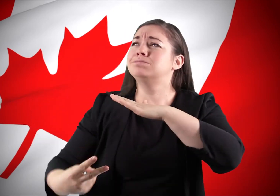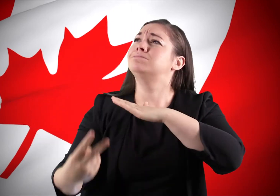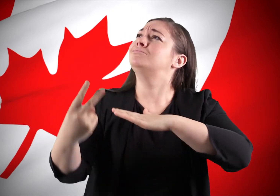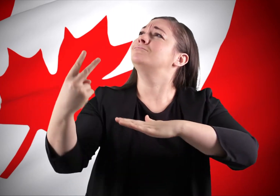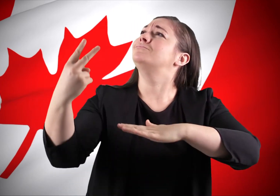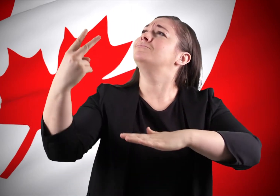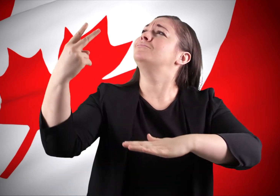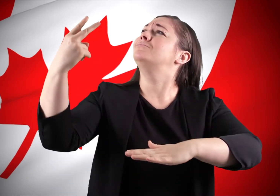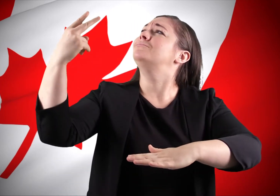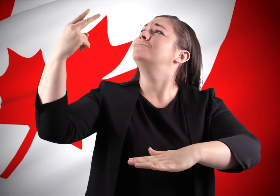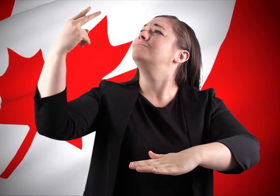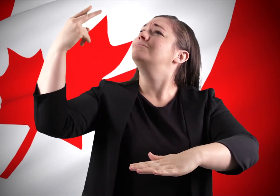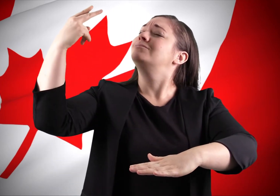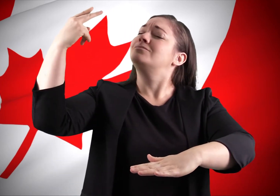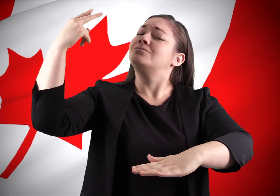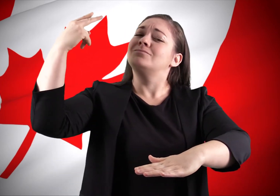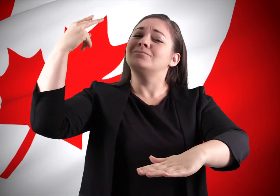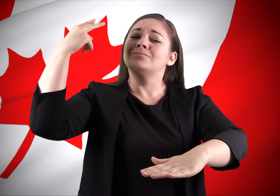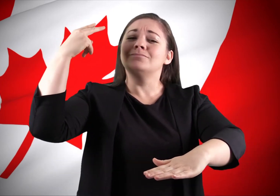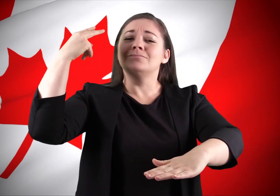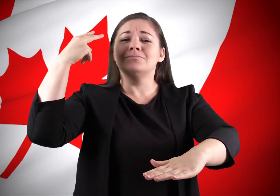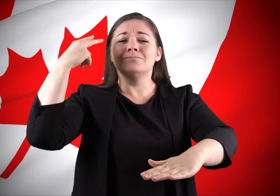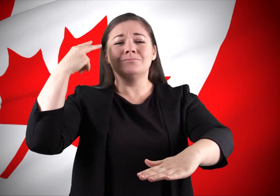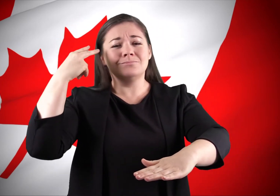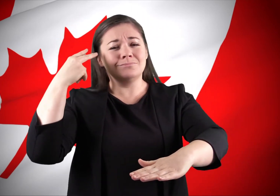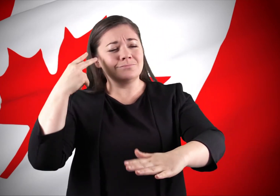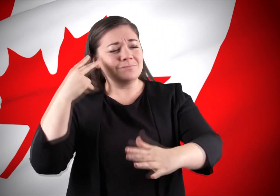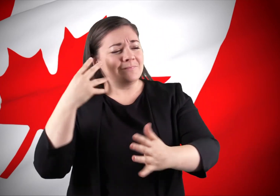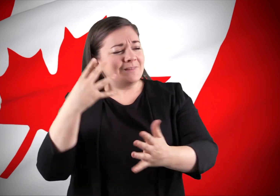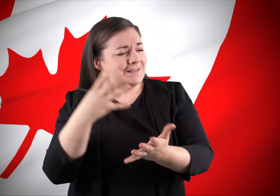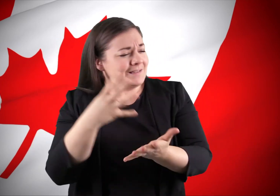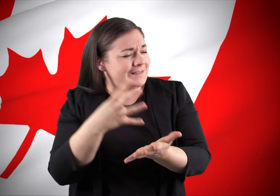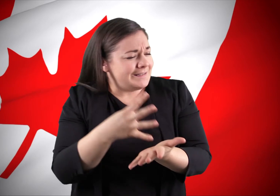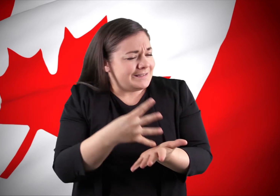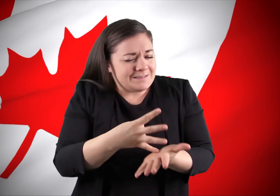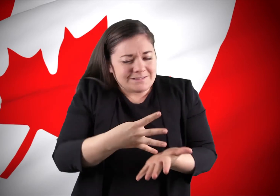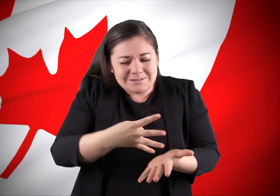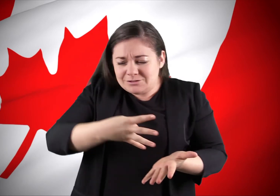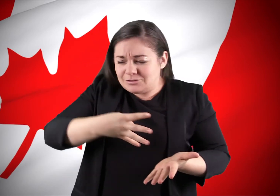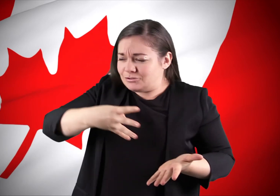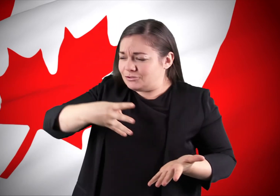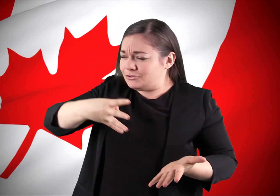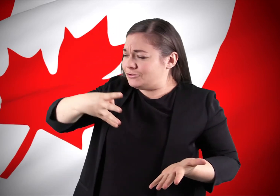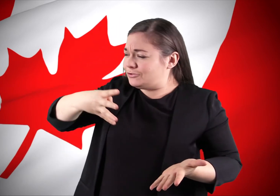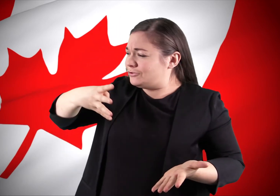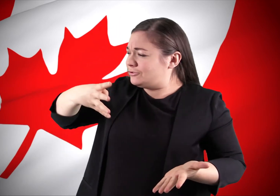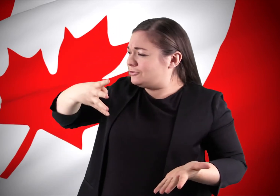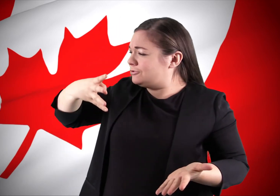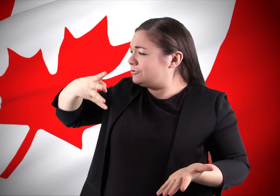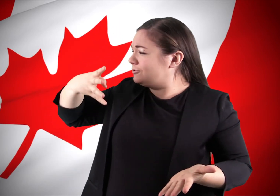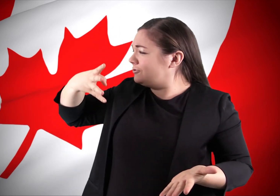Des plus brillants exploits.